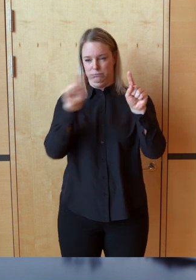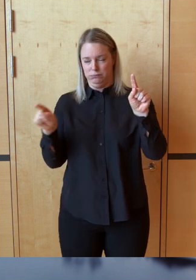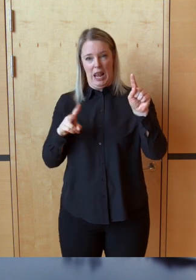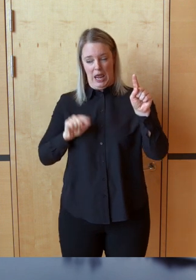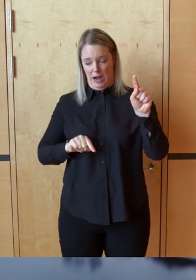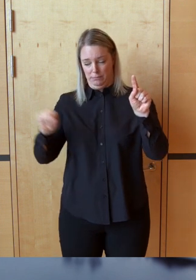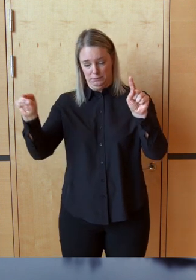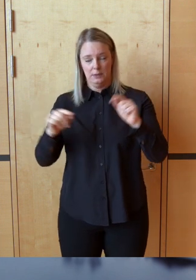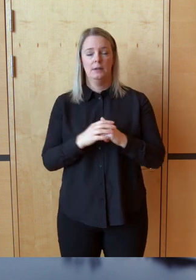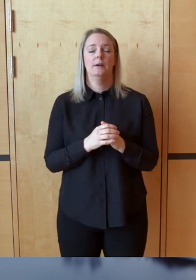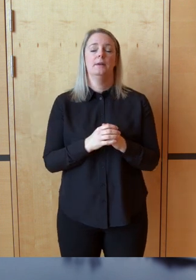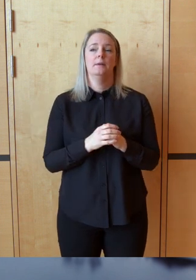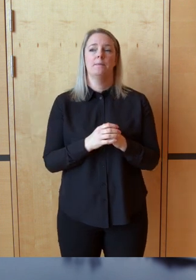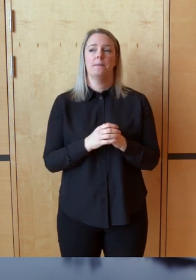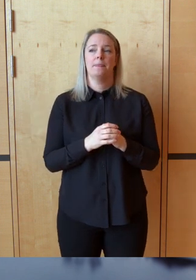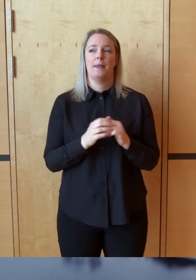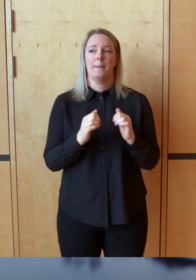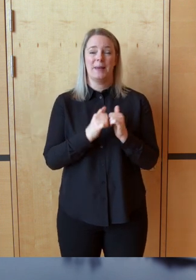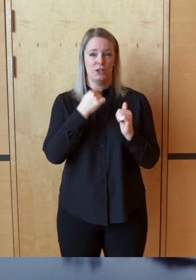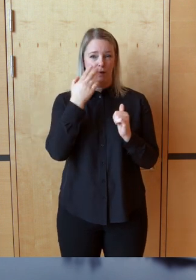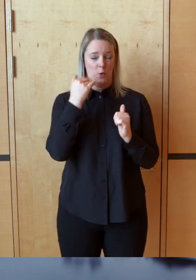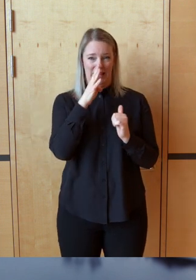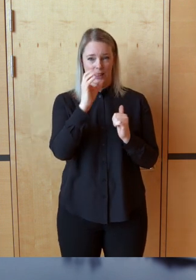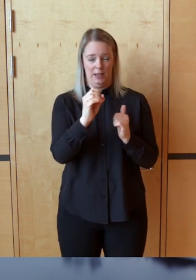Från 90 sekunder för att trycka ut från